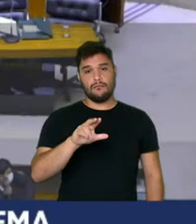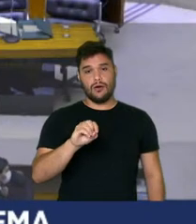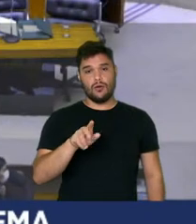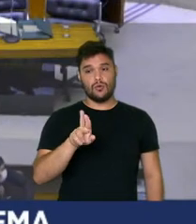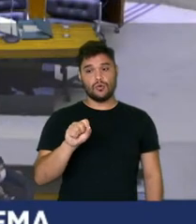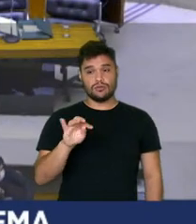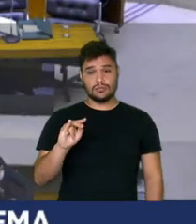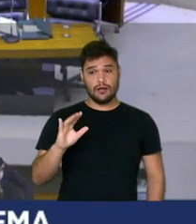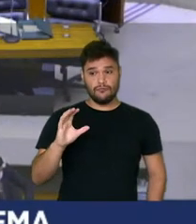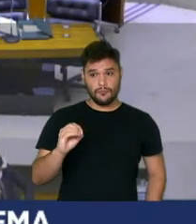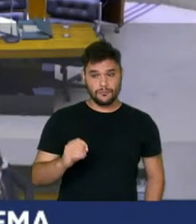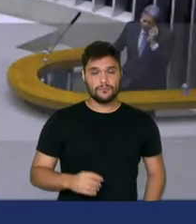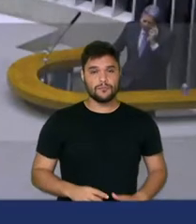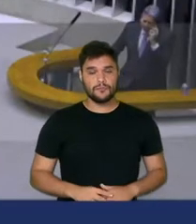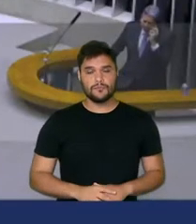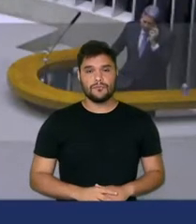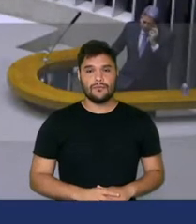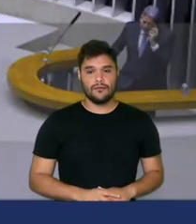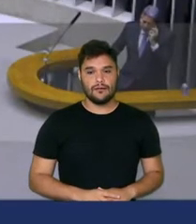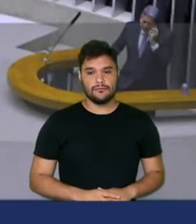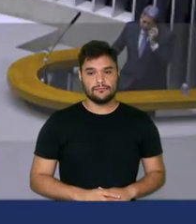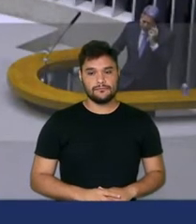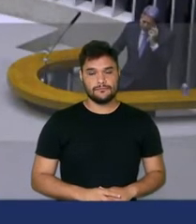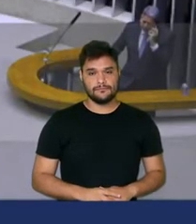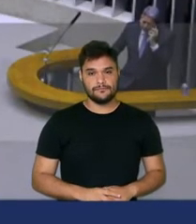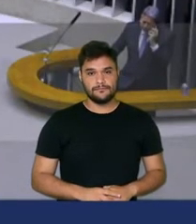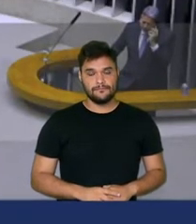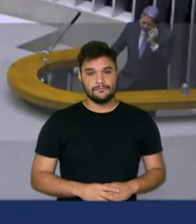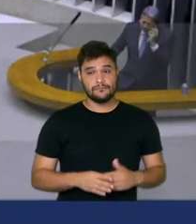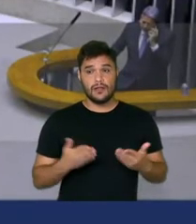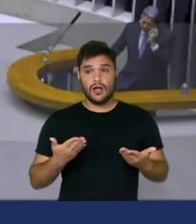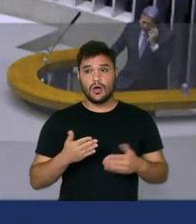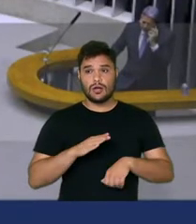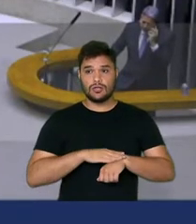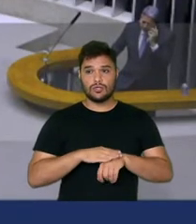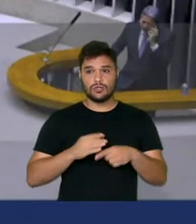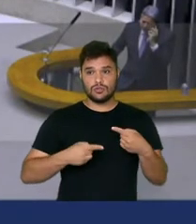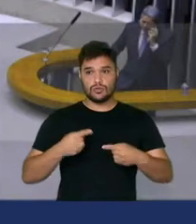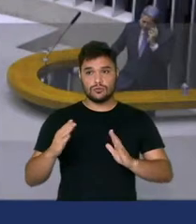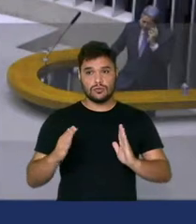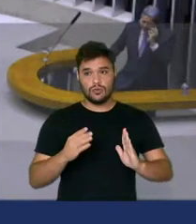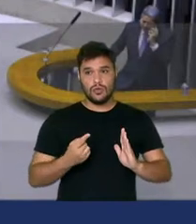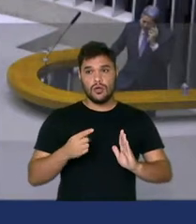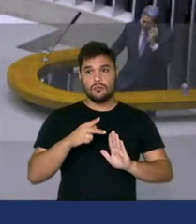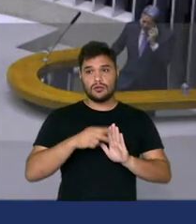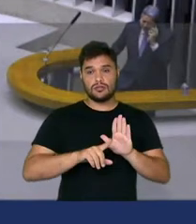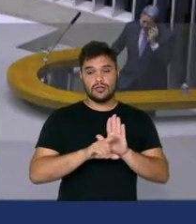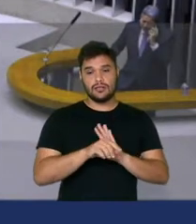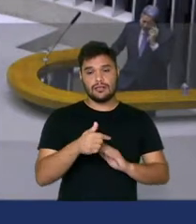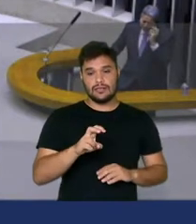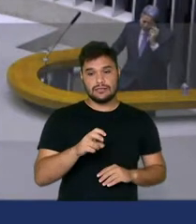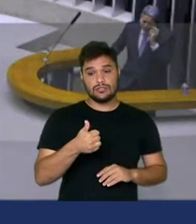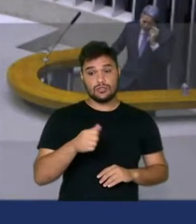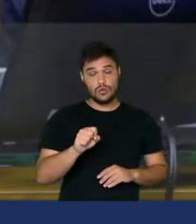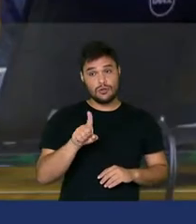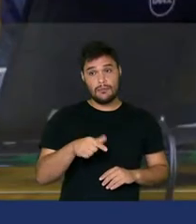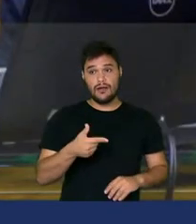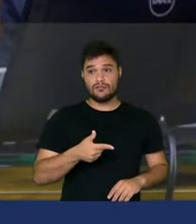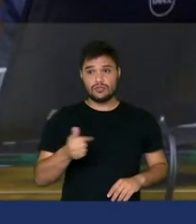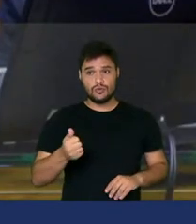O PROJETO DE LEI QUE TRATA DO AUXÍLIO AO SETOR CULTURAL, CHAMADA LEI PAULO GUSTAVO. -- [PRESIDENTE]: JANDIRA FEGALE E OUTROS, DISCUSSÃO EM